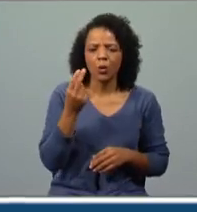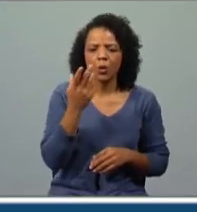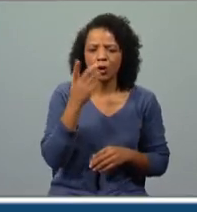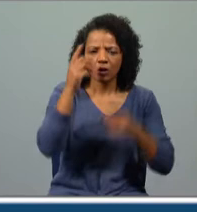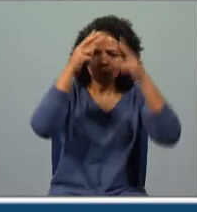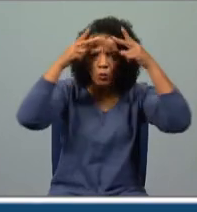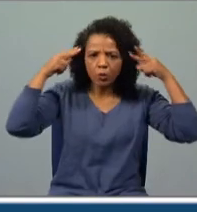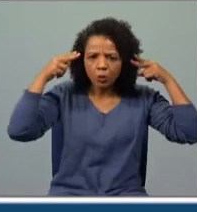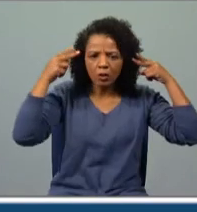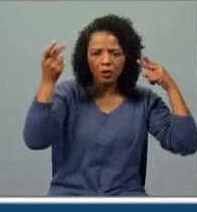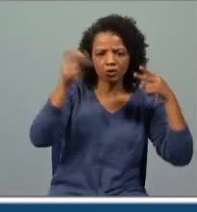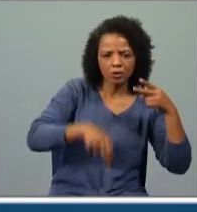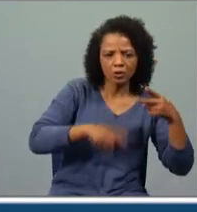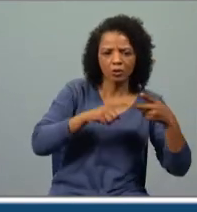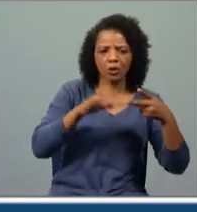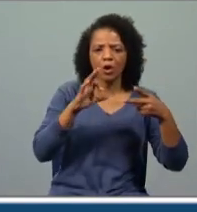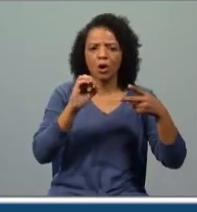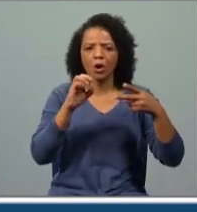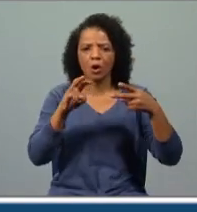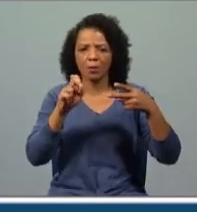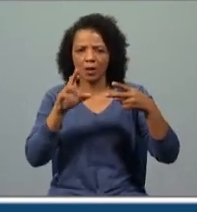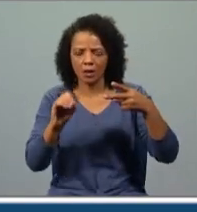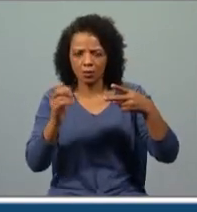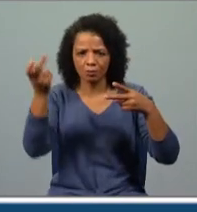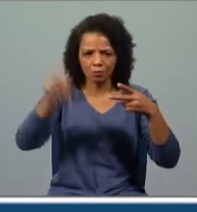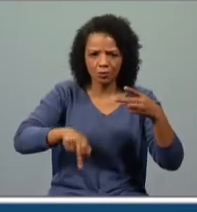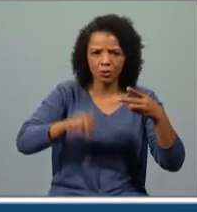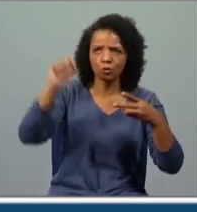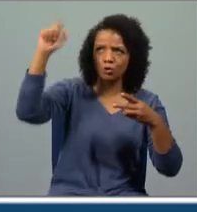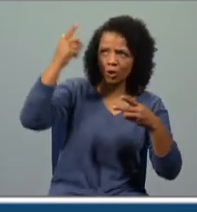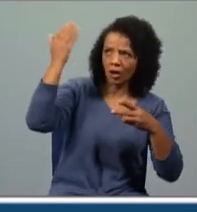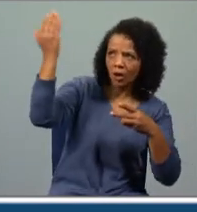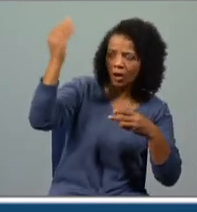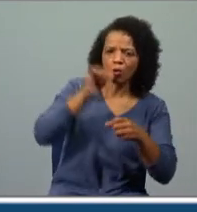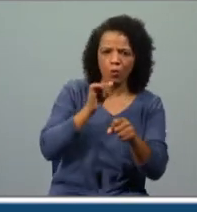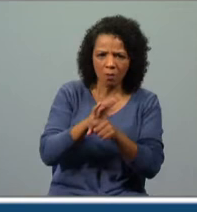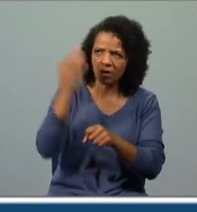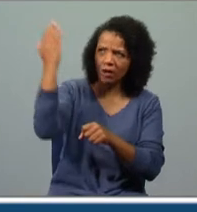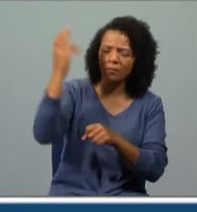ao mero existiu e o solo existe e o mar existe Há muitos milhares de anos o 單純存在，土壤存在，海洋存在已經存在了數千年